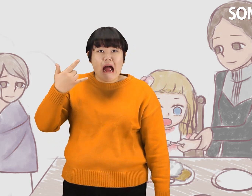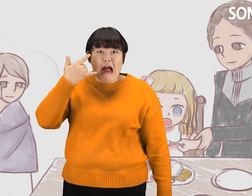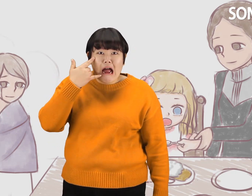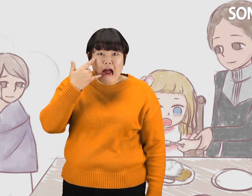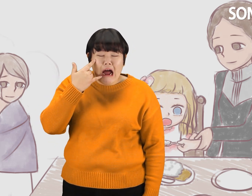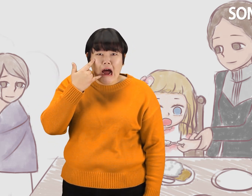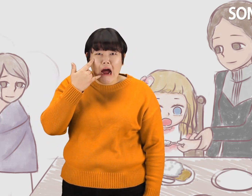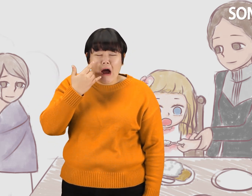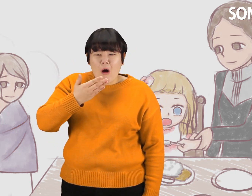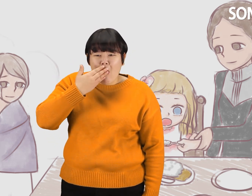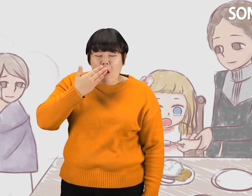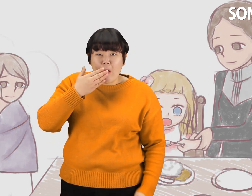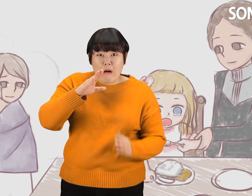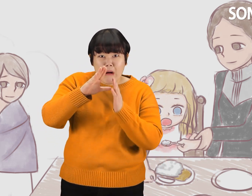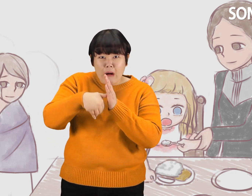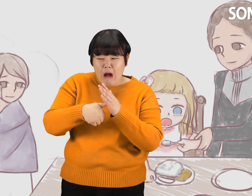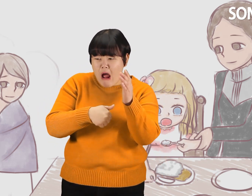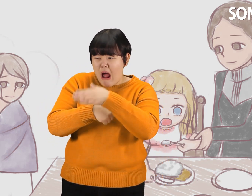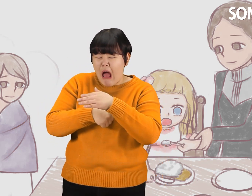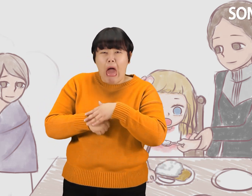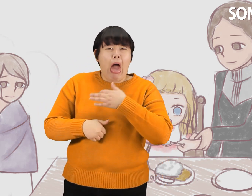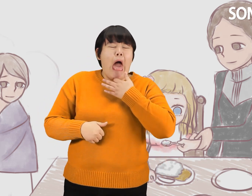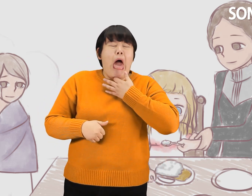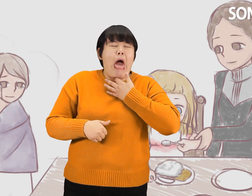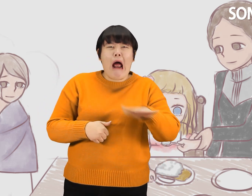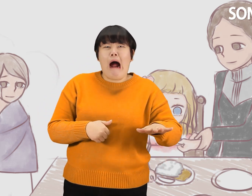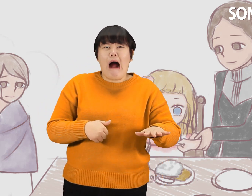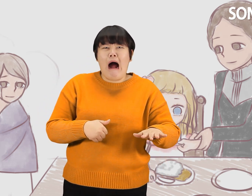一度もスプーンをつかむ見たことがないヘレンは